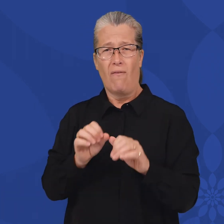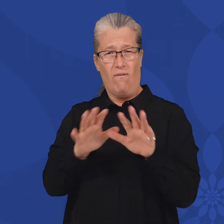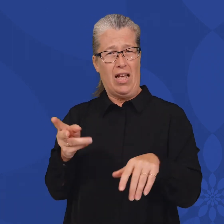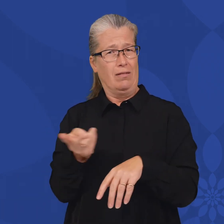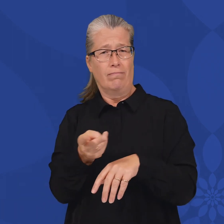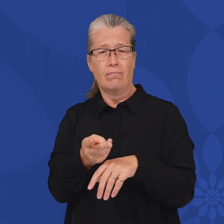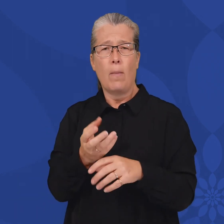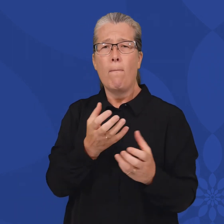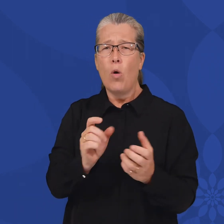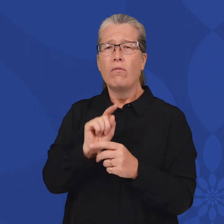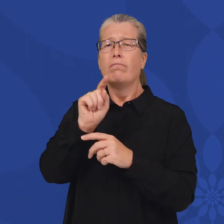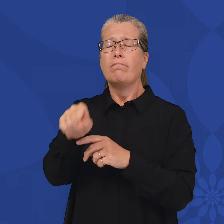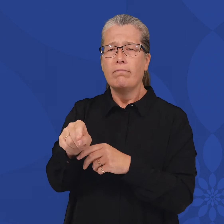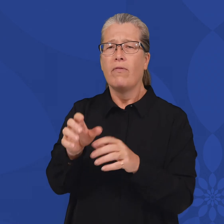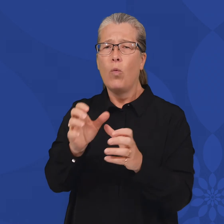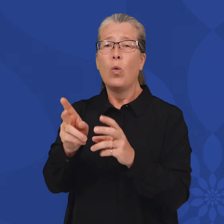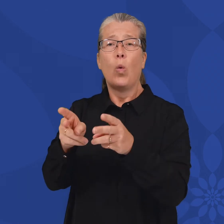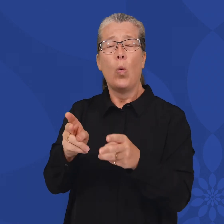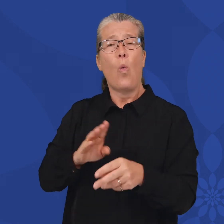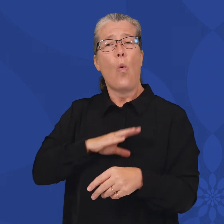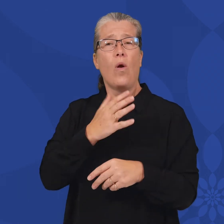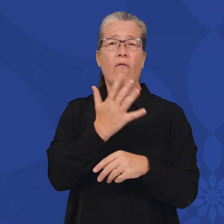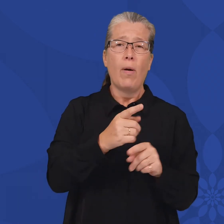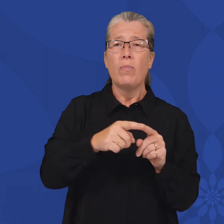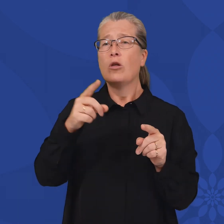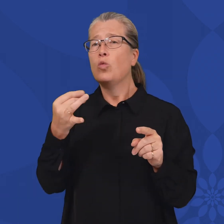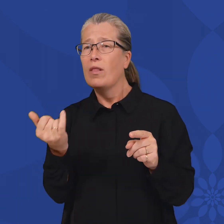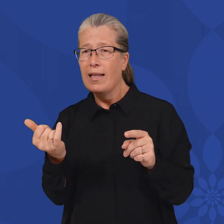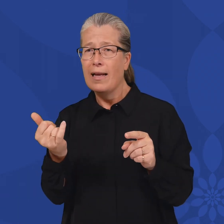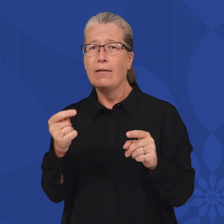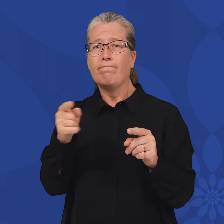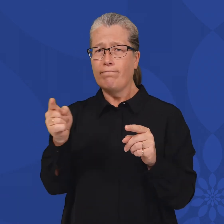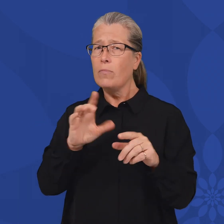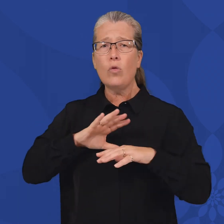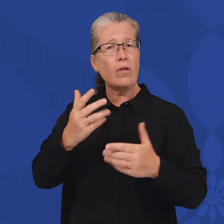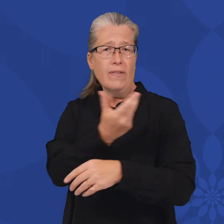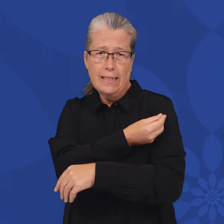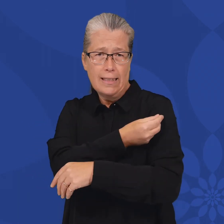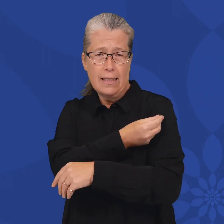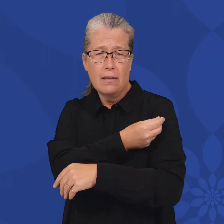Det är främst personer i åldern 50−79 år som inte är vaccinerade som har behövt sjukhusvård.